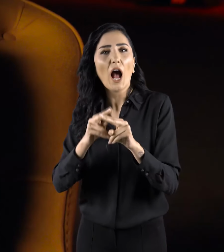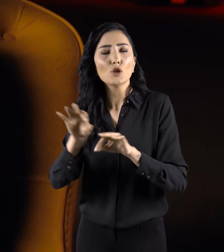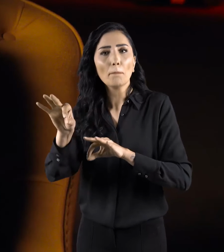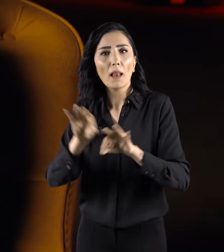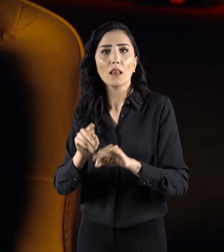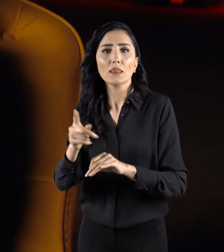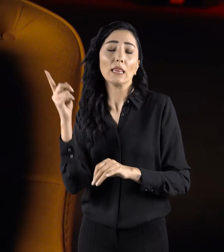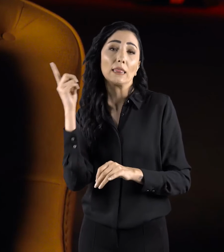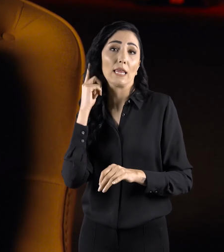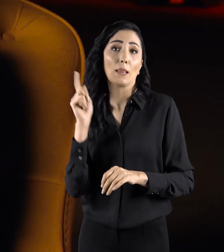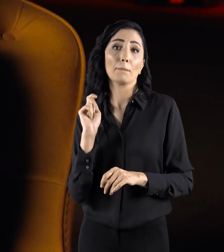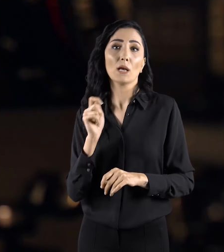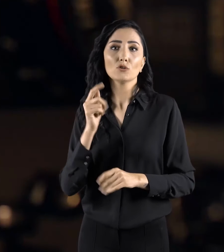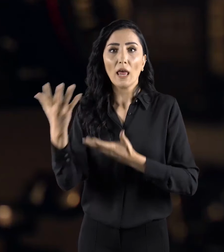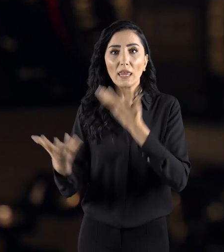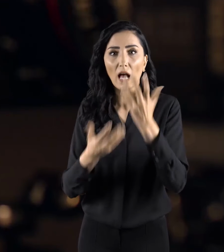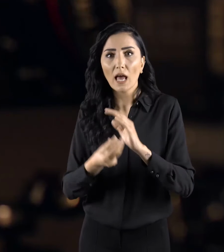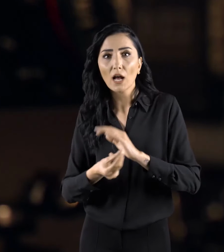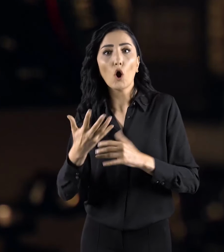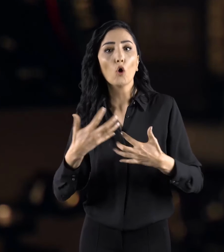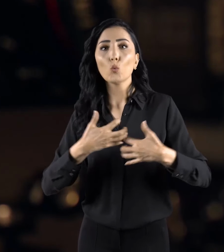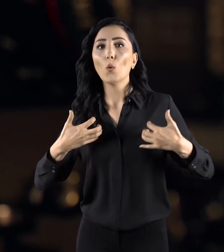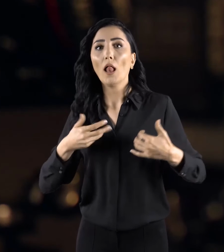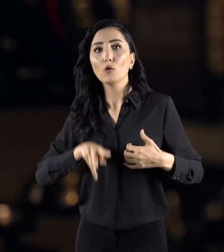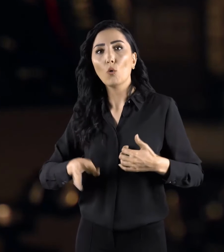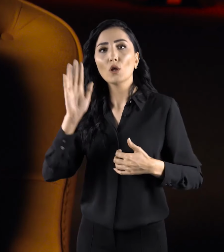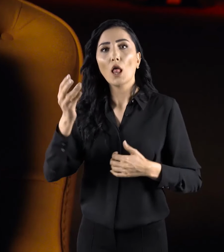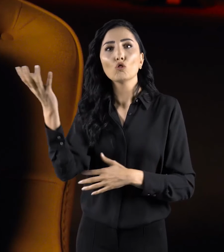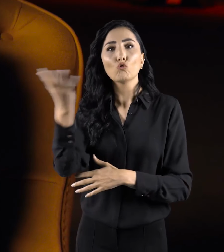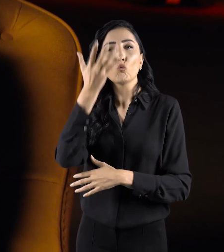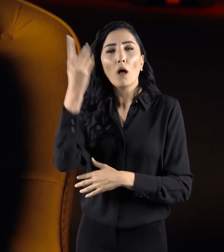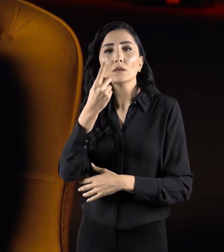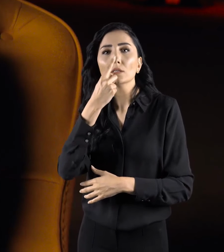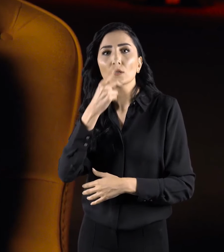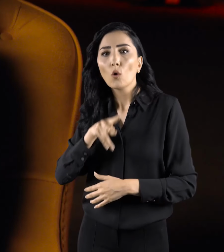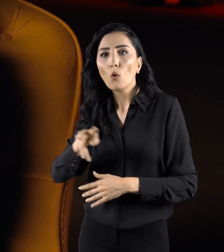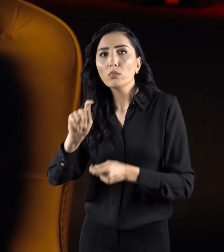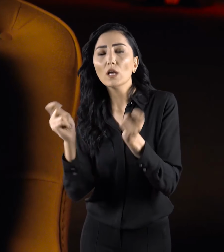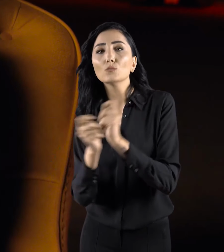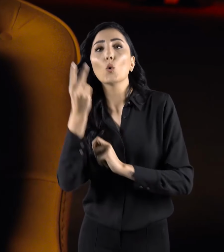planına sadık kalın. Yangından kaçarken güvenli yolu seçin yangının ve dumanın yön değiştirebileceğini